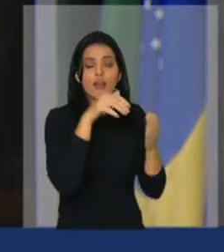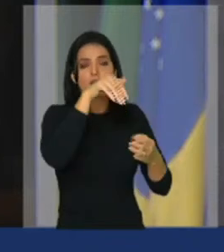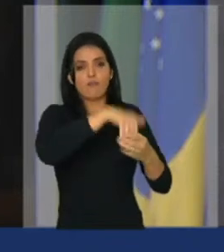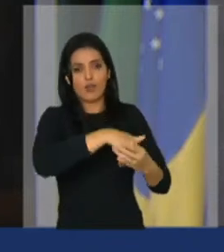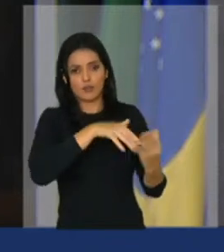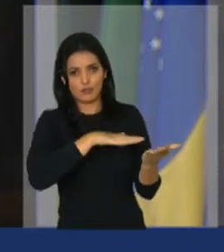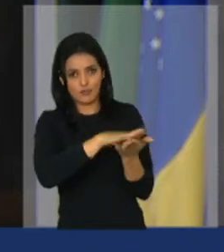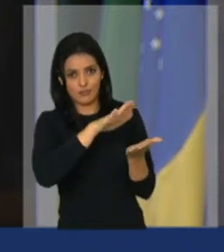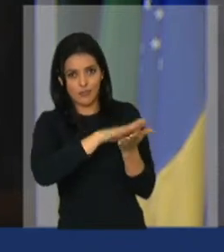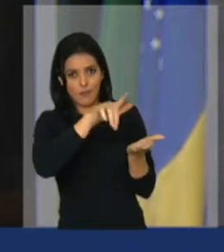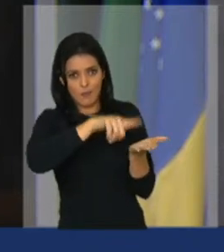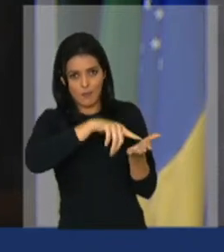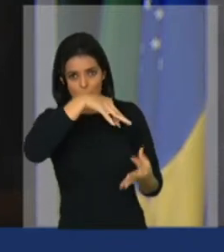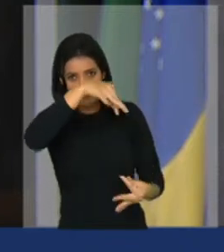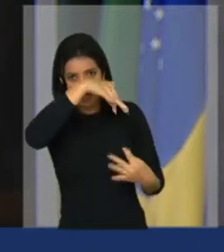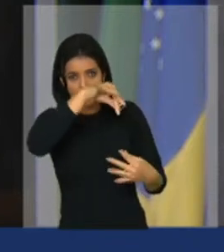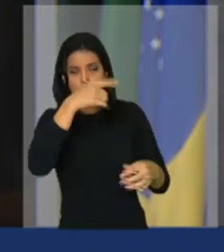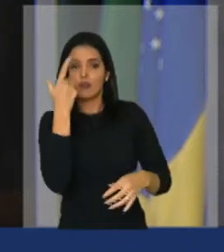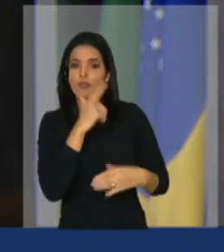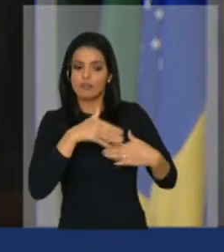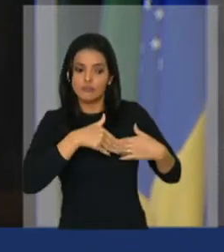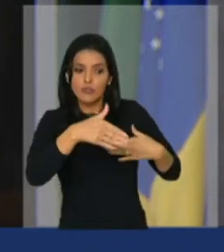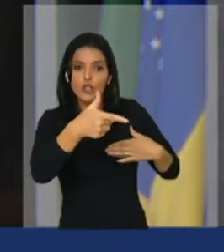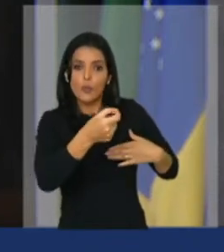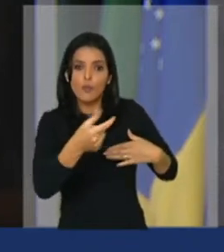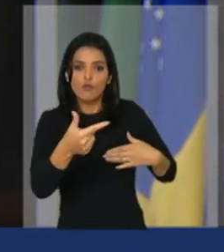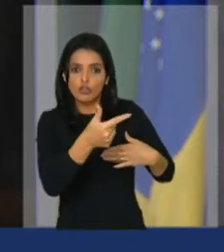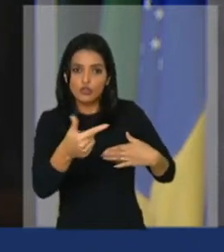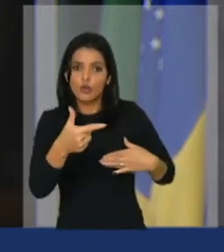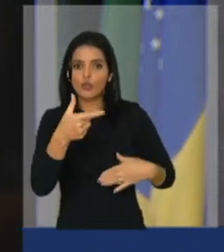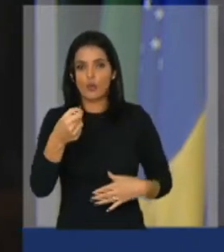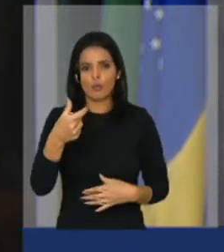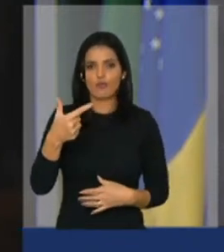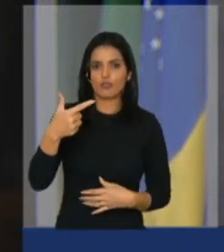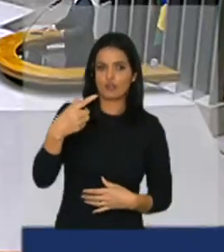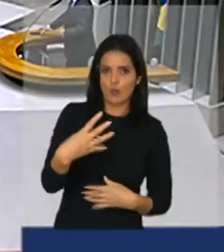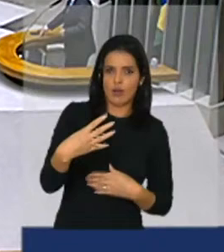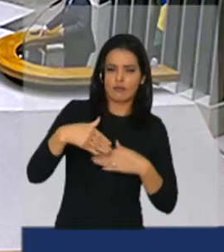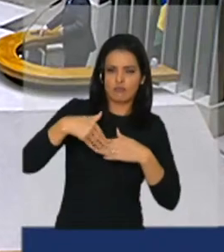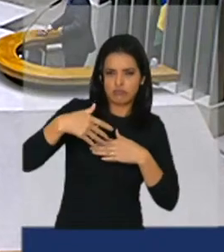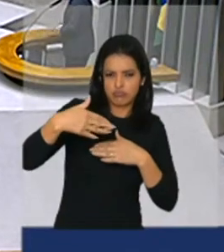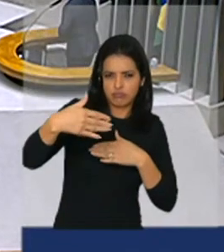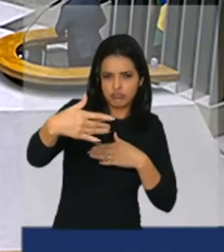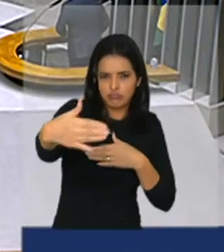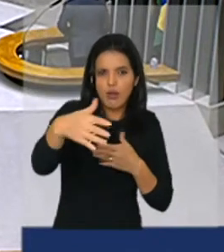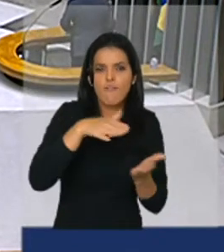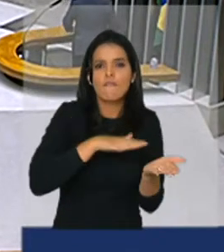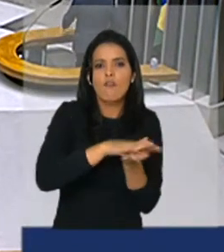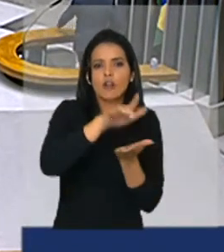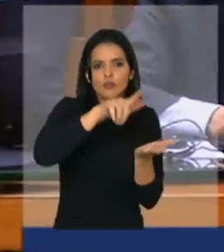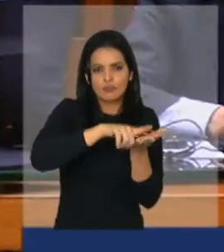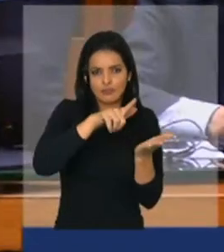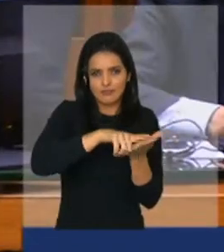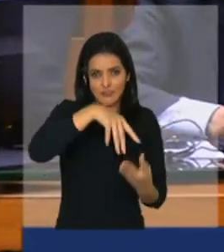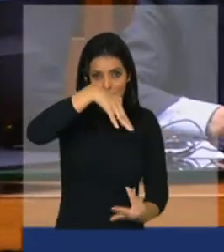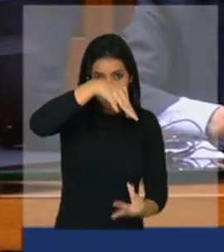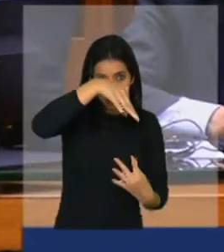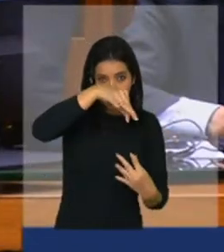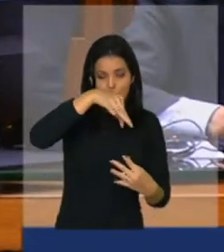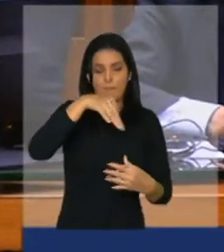DE 2022, 2024, E ASSIM POR DIANTE. OBRIGADO SENHOR PRESIDENTE. -- [PRESIDENTE]: